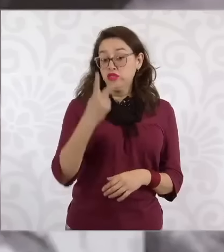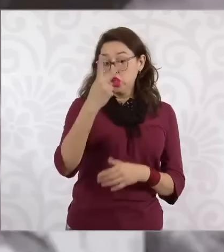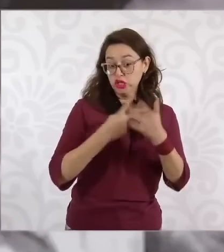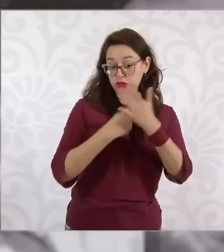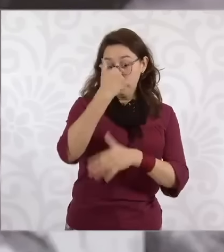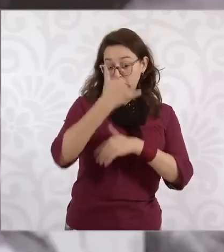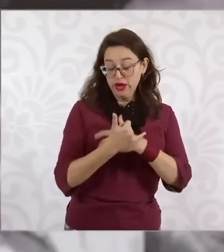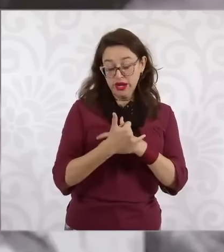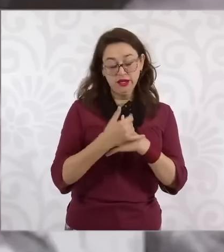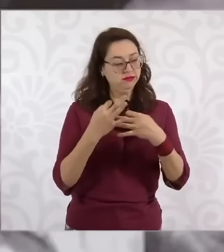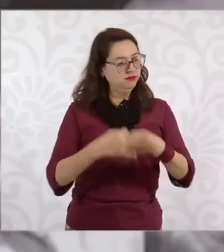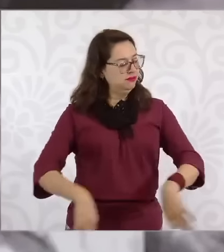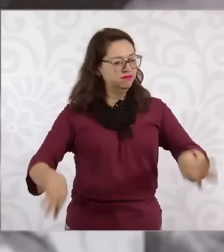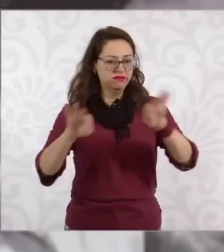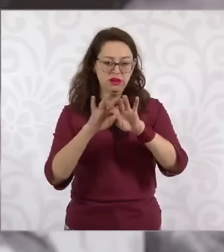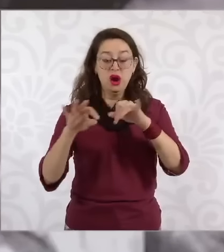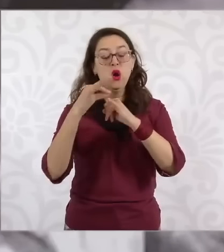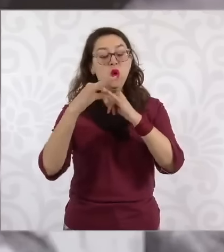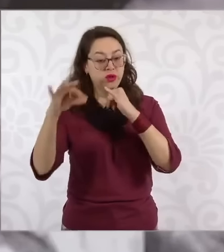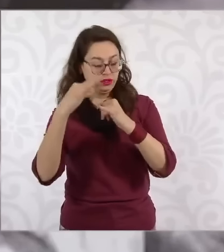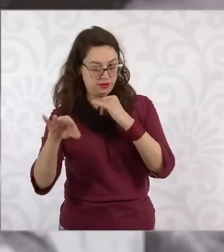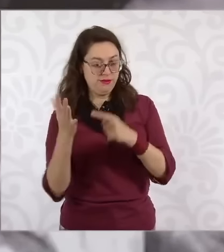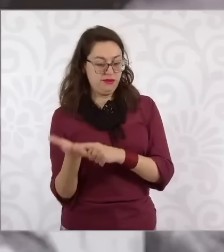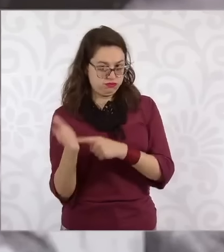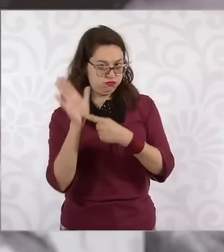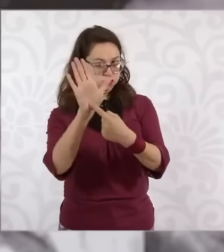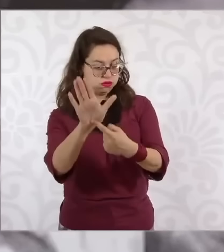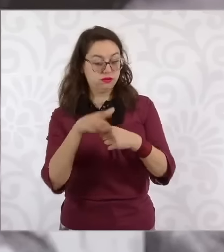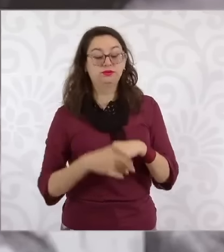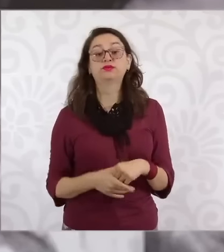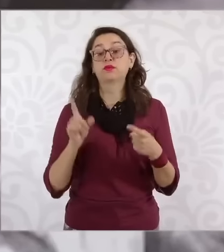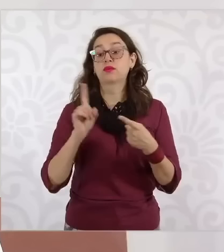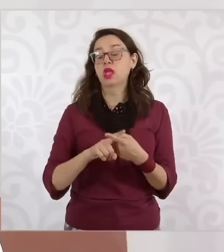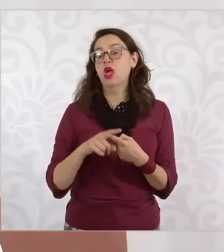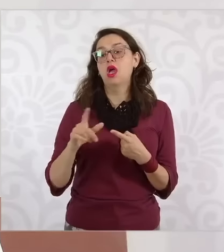voy a platicar al final de la presentación, que son el corredor del Golfo de México y también